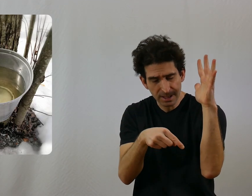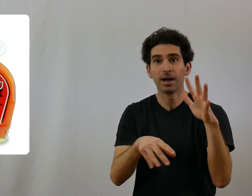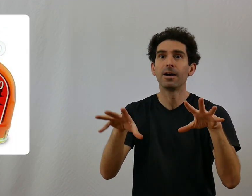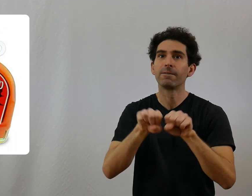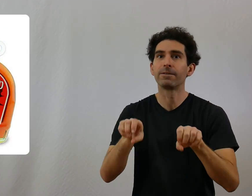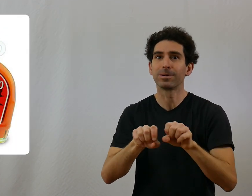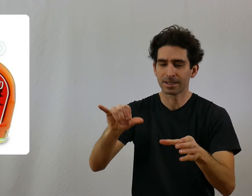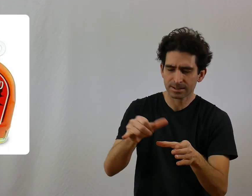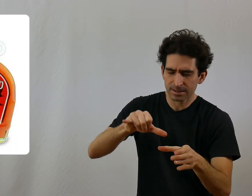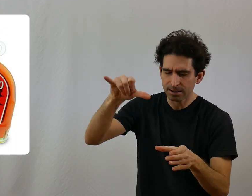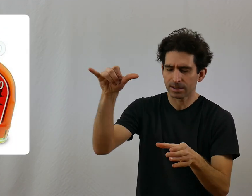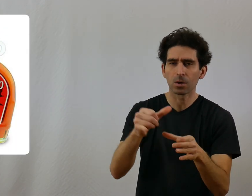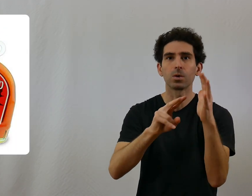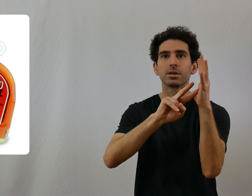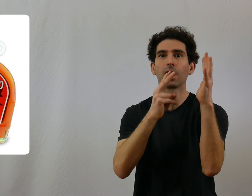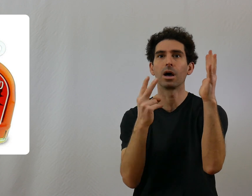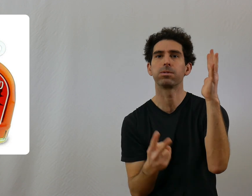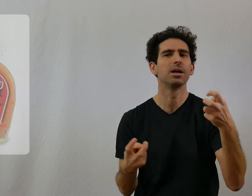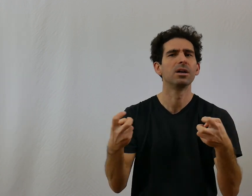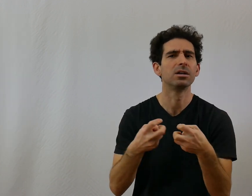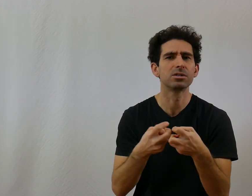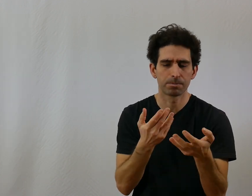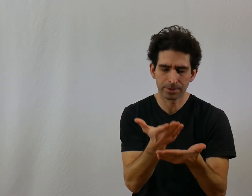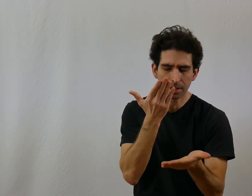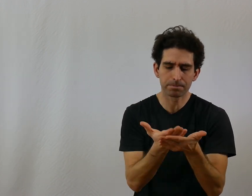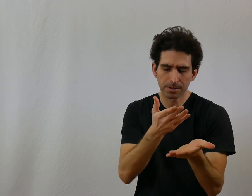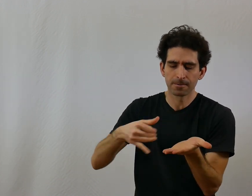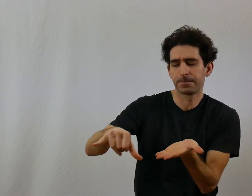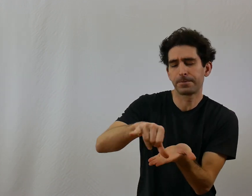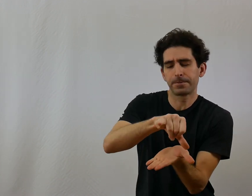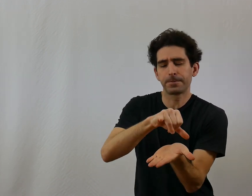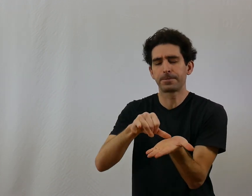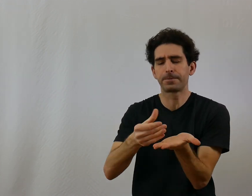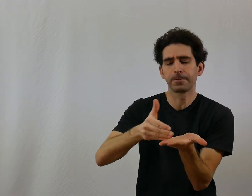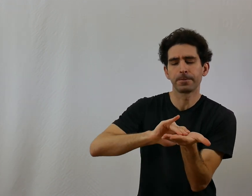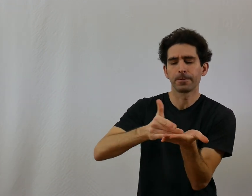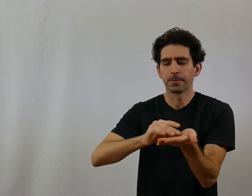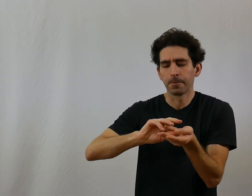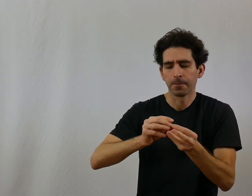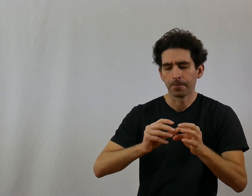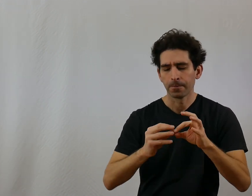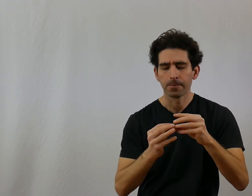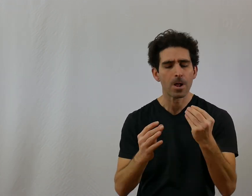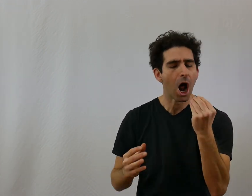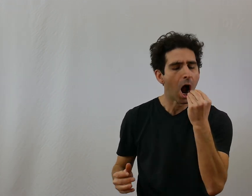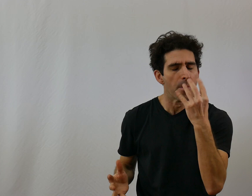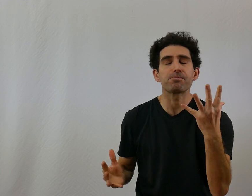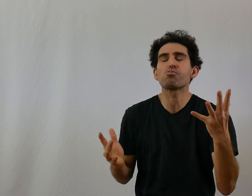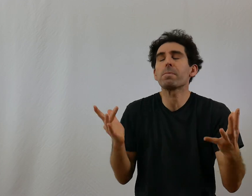Elle sert à la production du sirop d'érable. Par exemple, en verser sur les crêpes, les plier, les porter à la bouche,